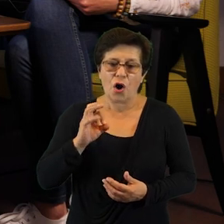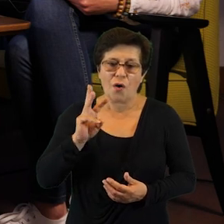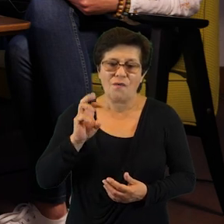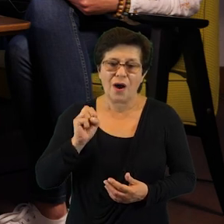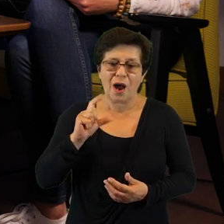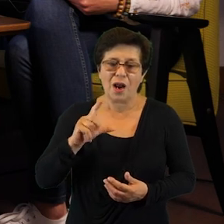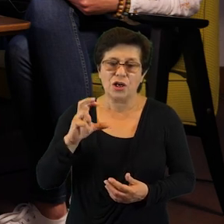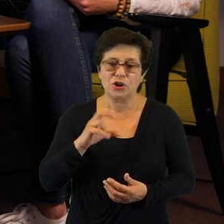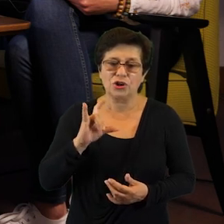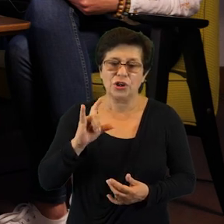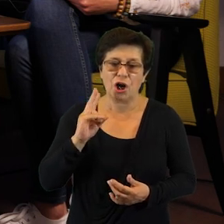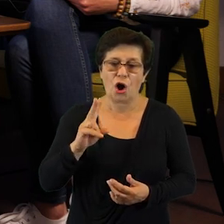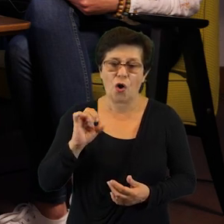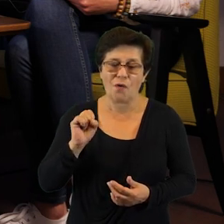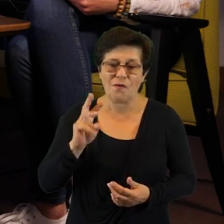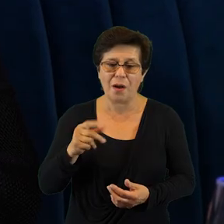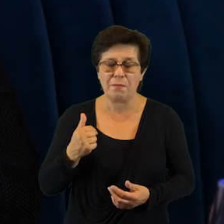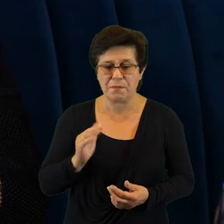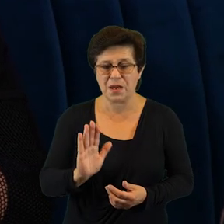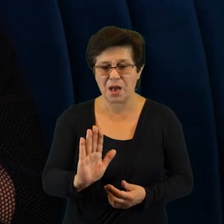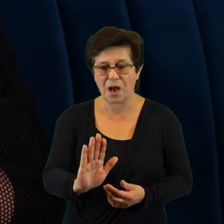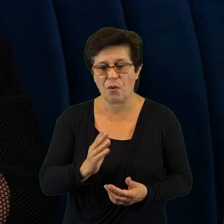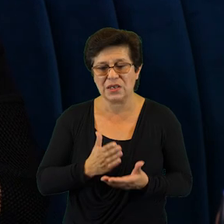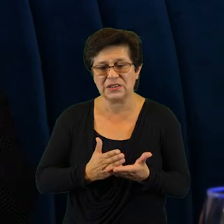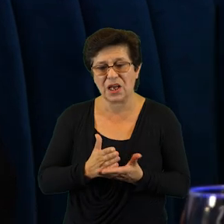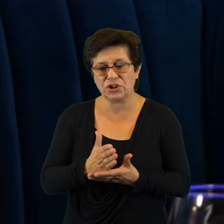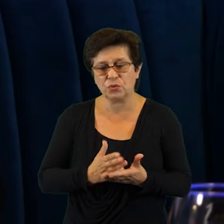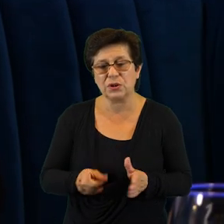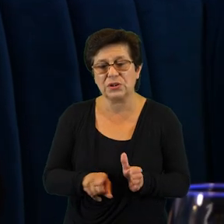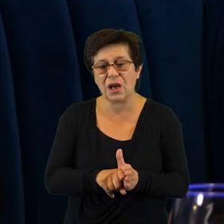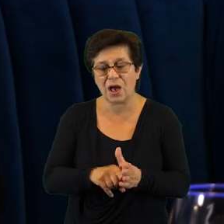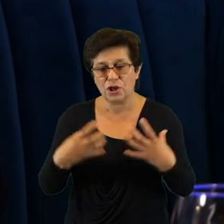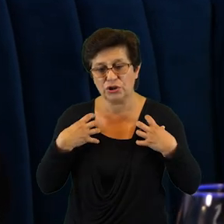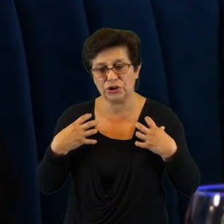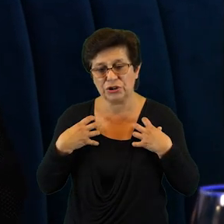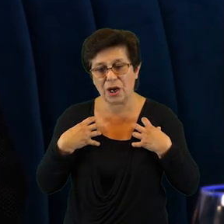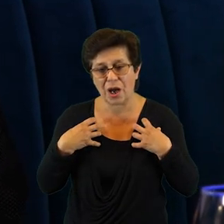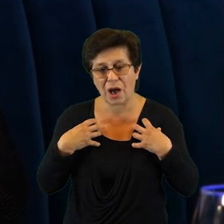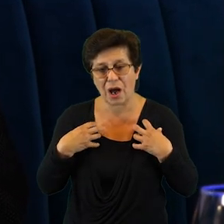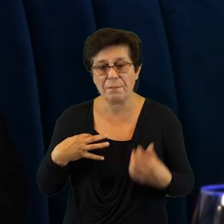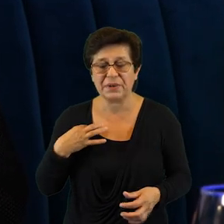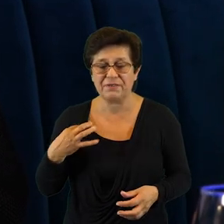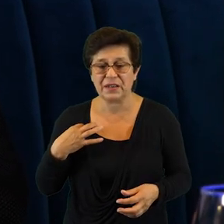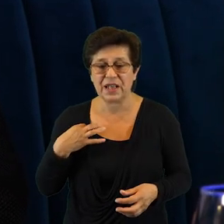miała ogromne zasługi dla życia prywatnego Słonimskiego, ponieważ się nim fizycznie opiekowała